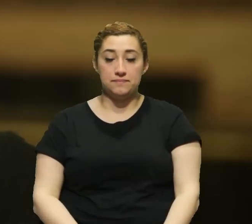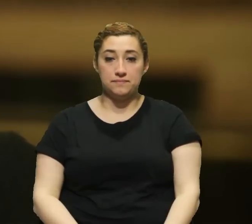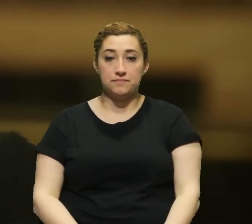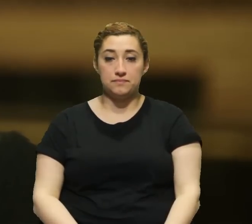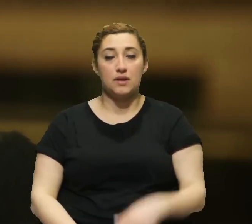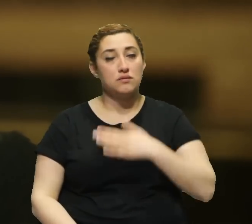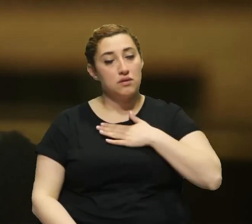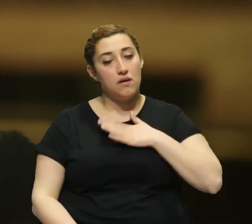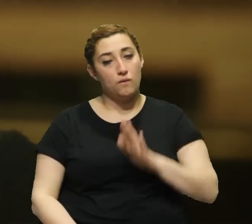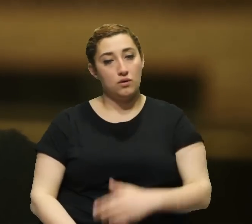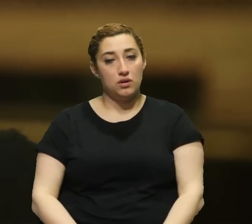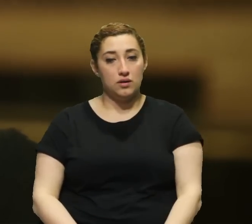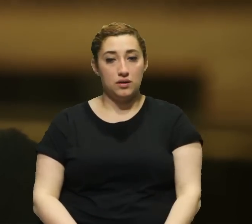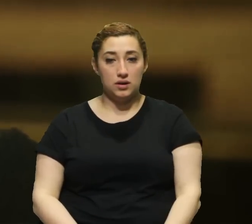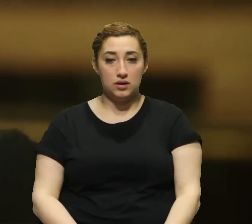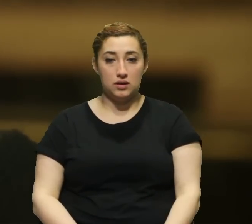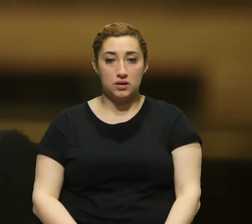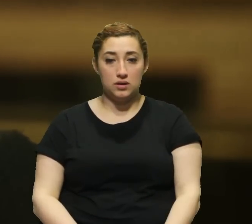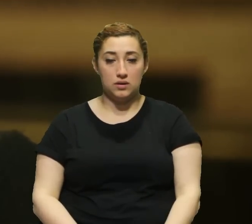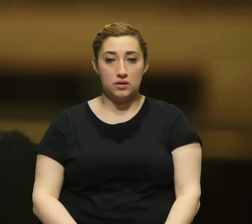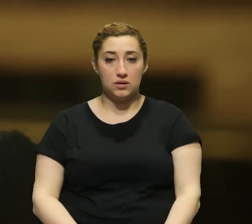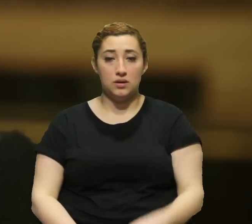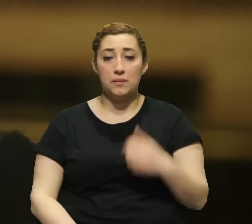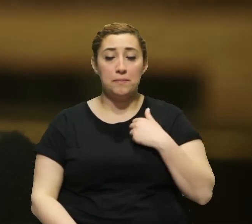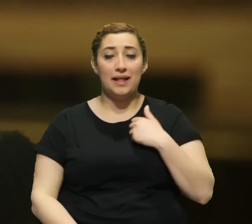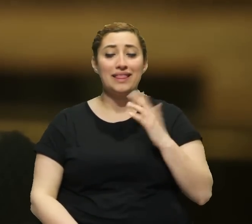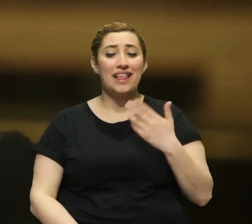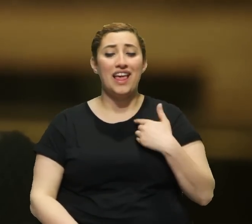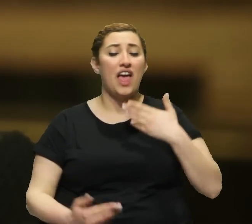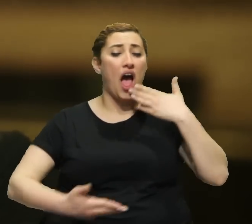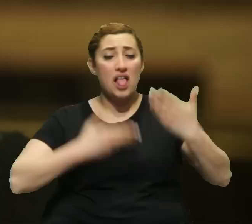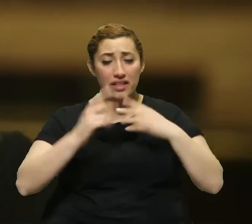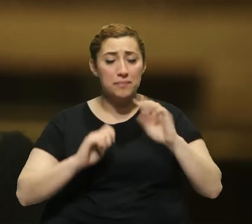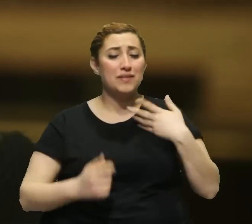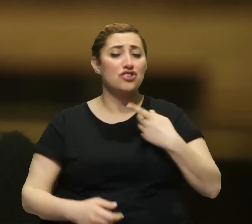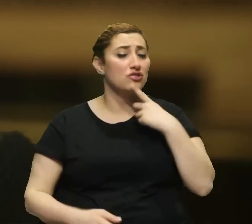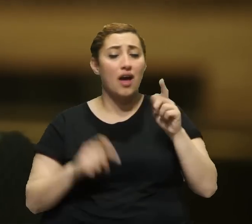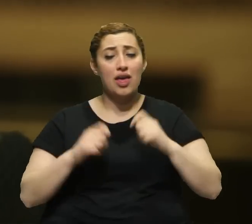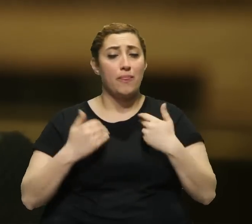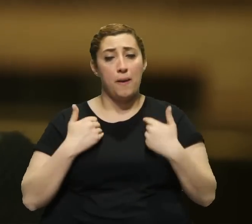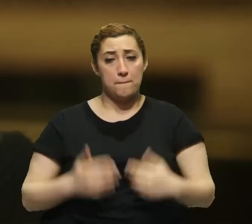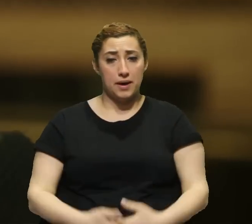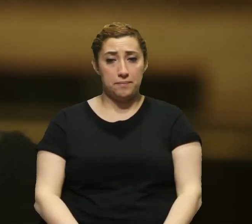Estağfurullah. Ben ne hikâyet ederim ne şikayet ederim.